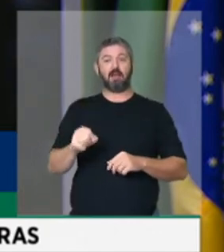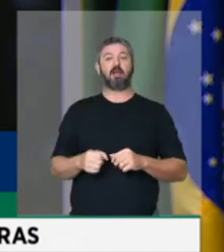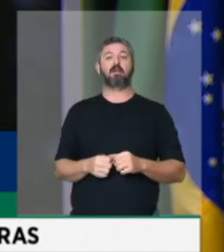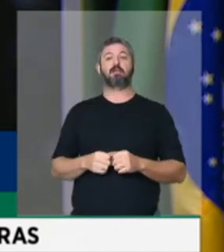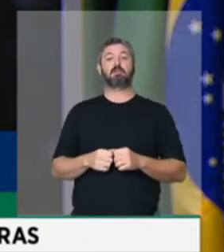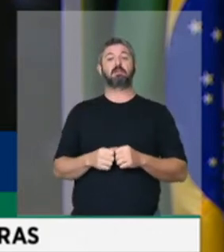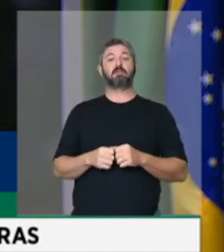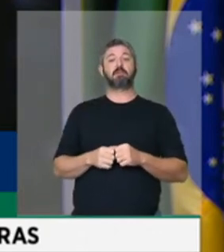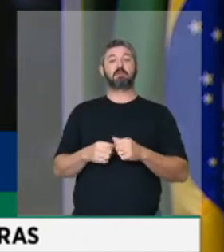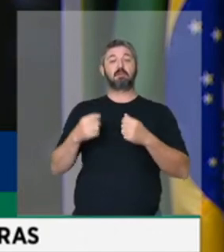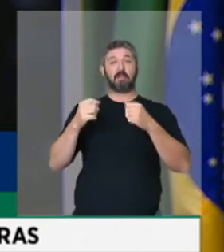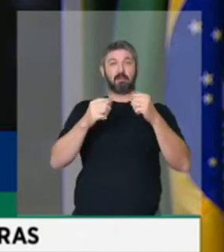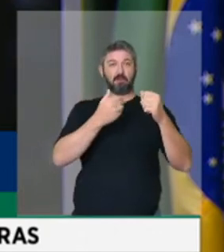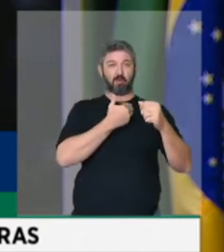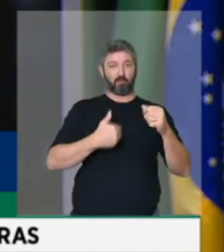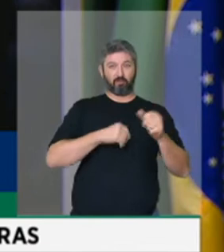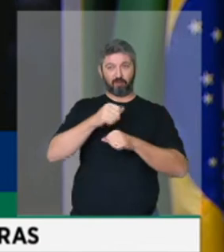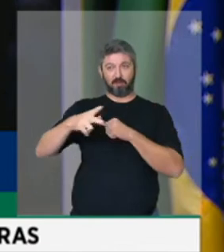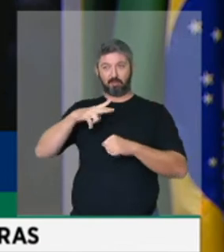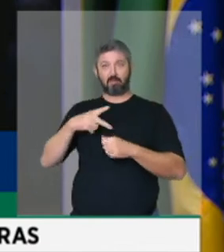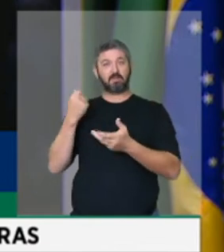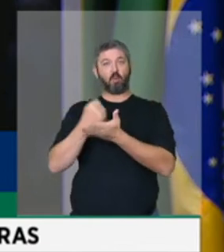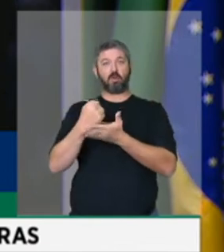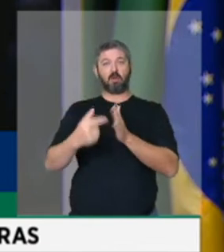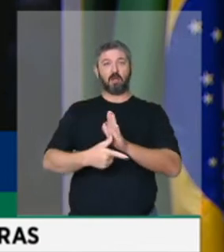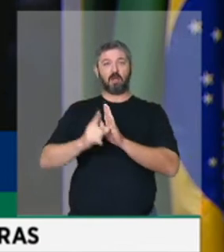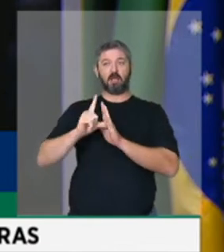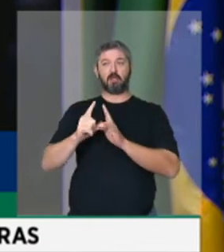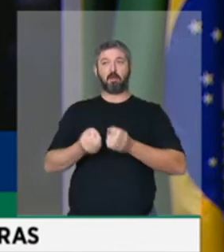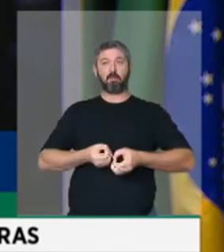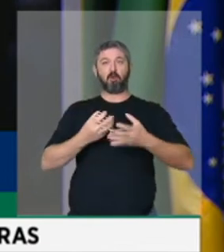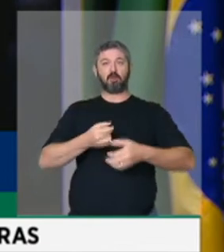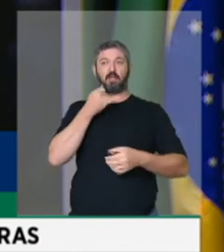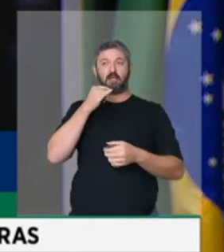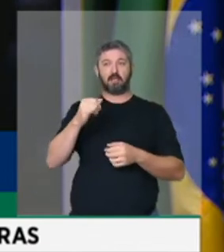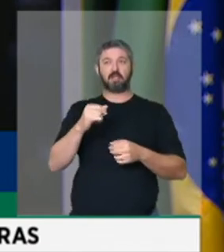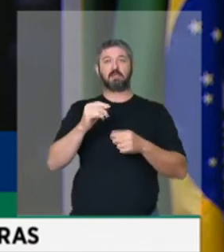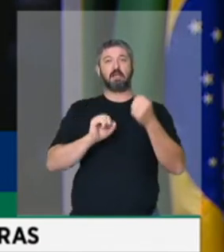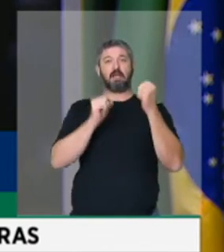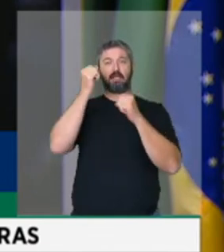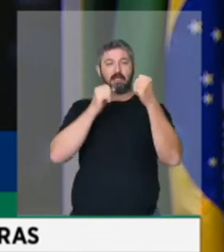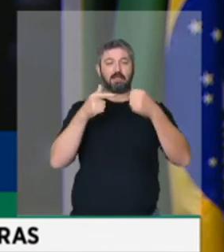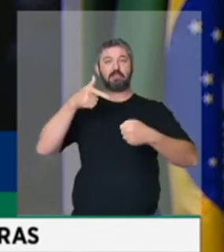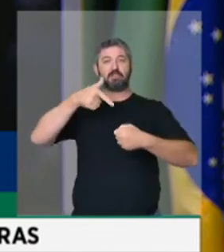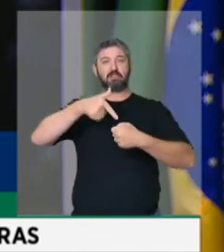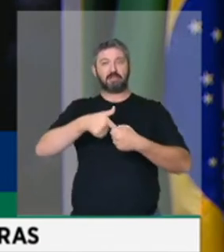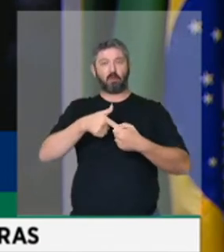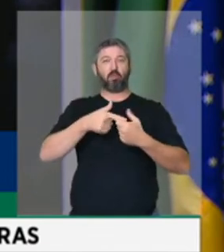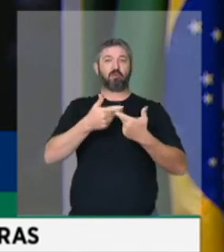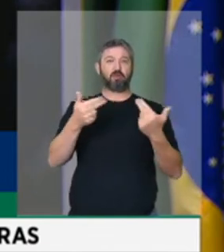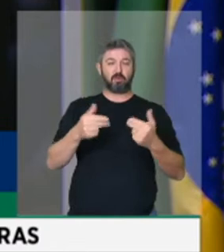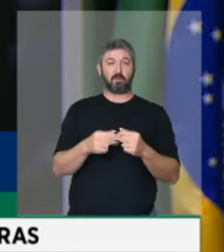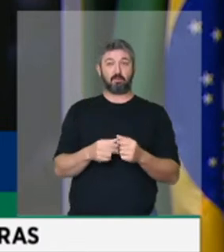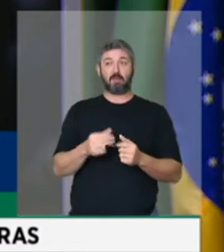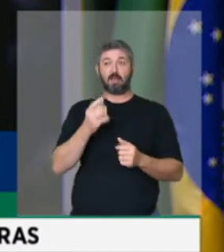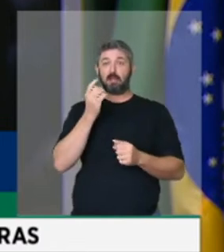SOMOS CONTRA A ESSE PLV. PRIMEIRO, O CONSUMIDOR DE ENERGIA SUBSIDIARÁOBRAS ESCOLHIDAS PELO COMITÊGESTOR. DOIS. É UM RETROCESSO NA NOVA